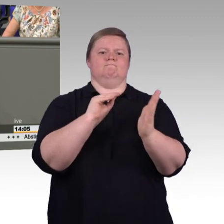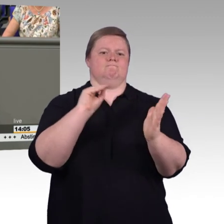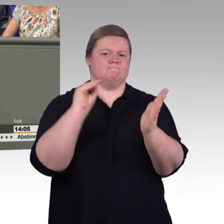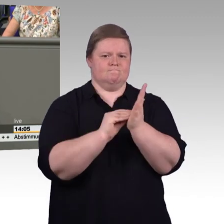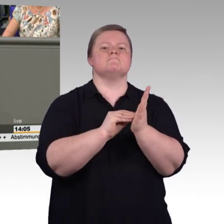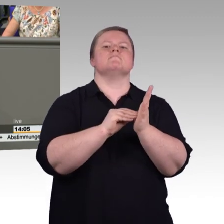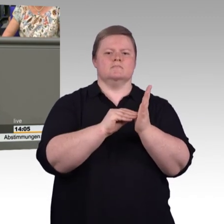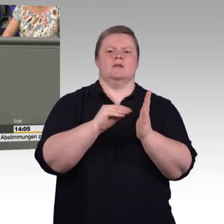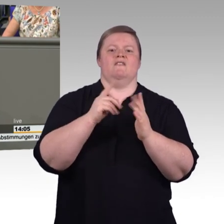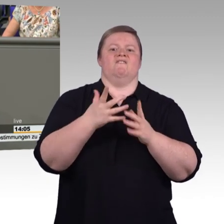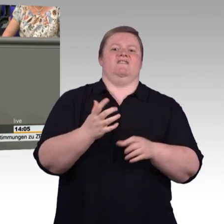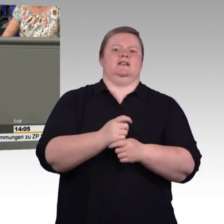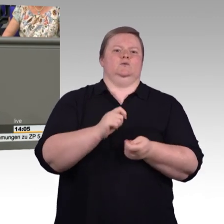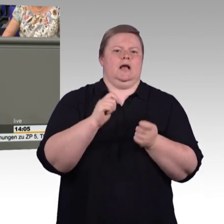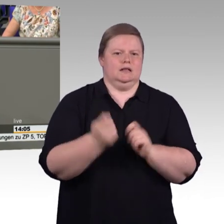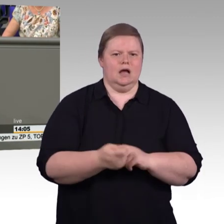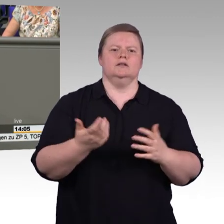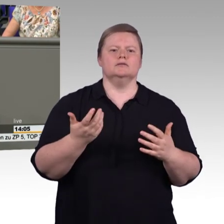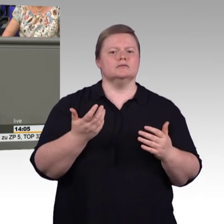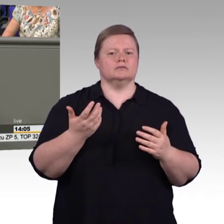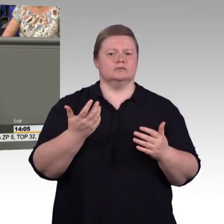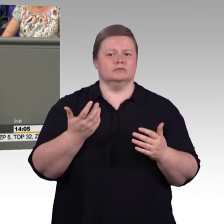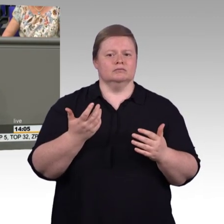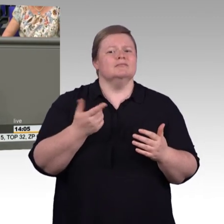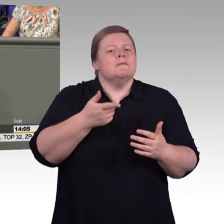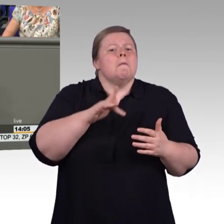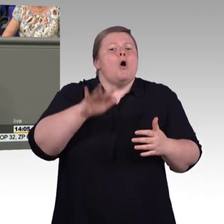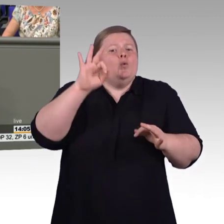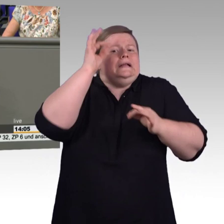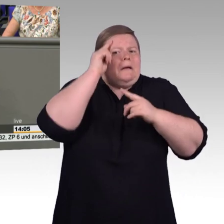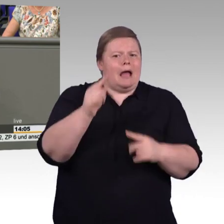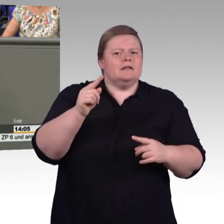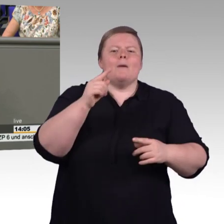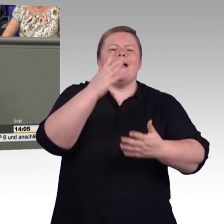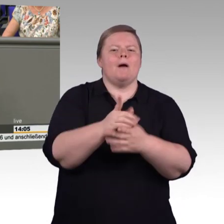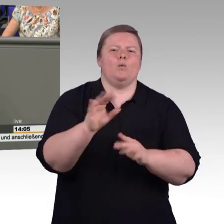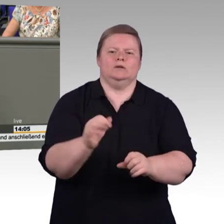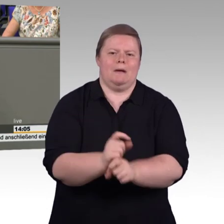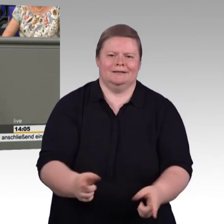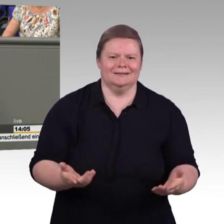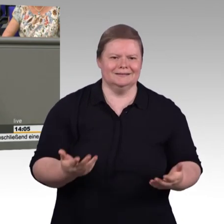Familienschutz in unserer Verfassung, dass wir das über den Haufen werfen, Herr Buschmann hat zurecht darauf hingewiesen, das kann ich ihnen heute schon sagen,